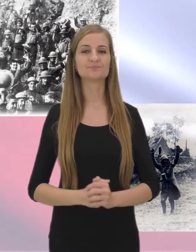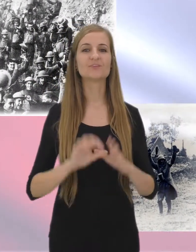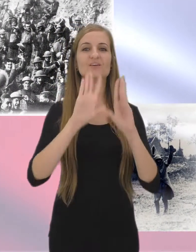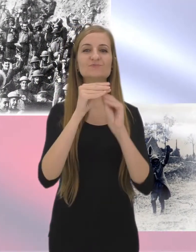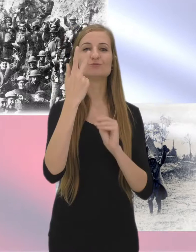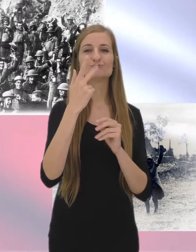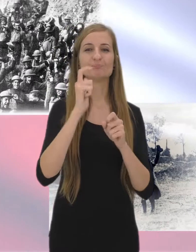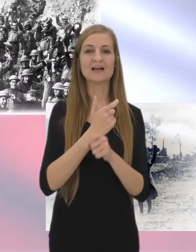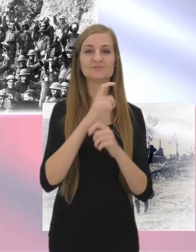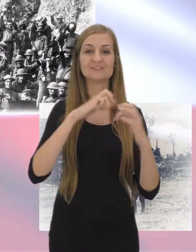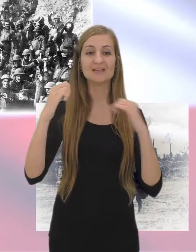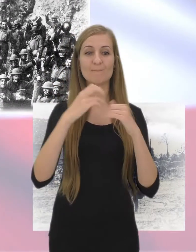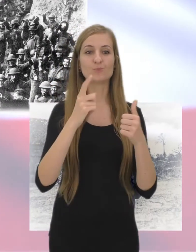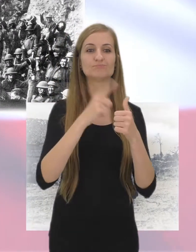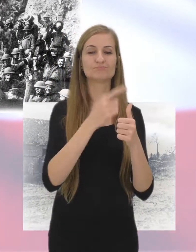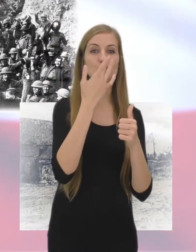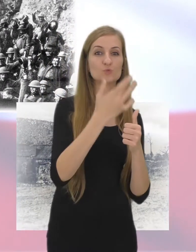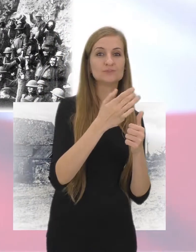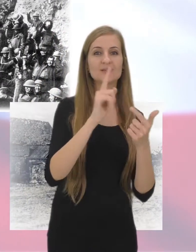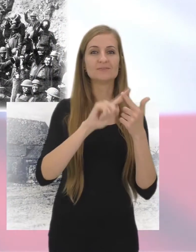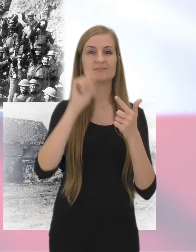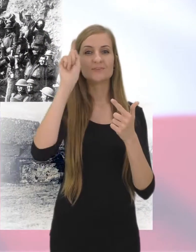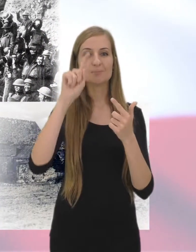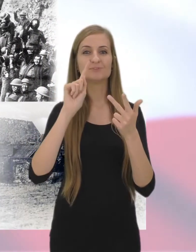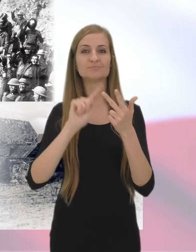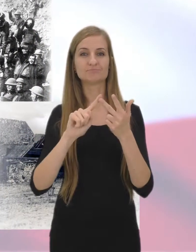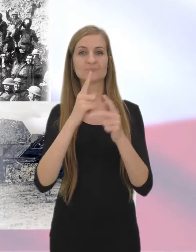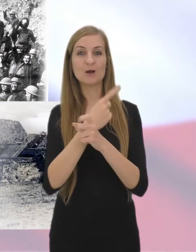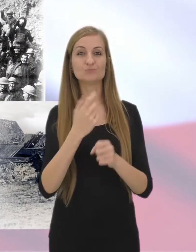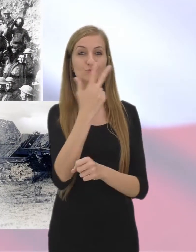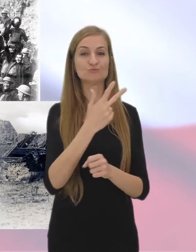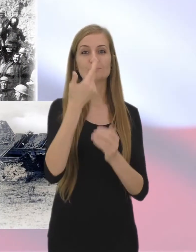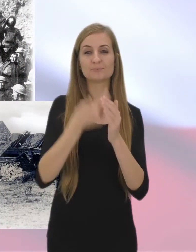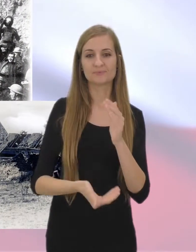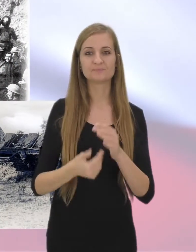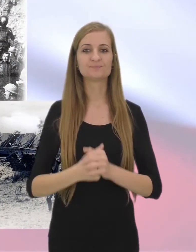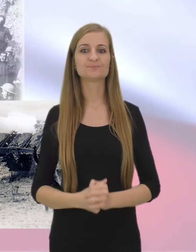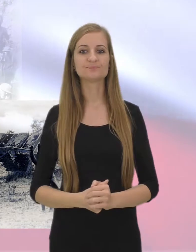Wszystkie 3 państwa zaborców - Rosja, Niemcy, Austria - przegrały.